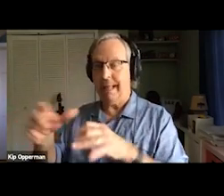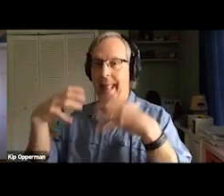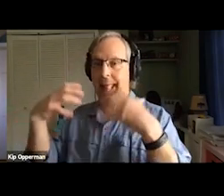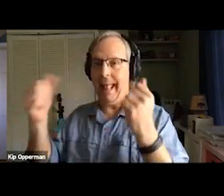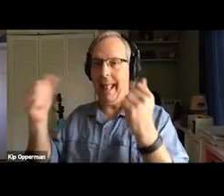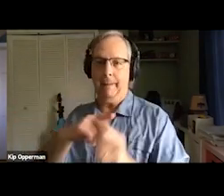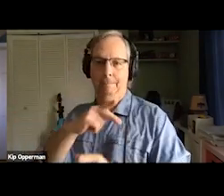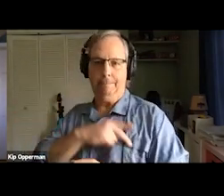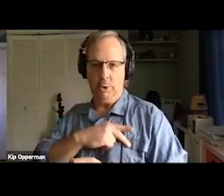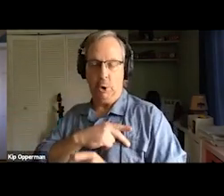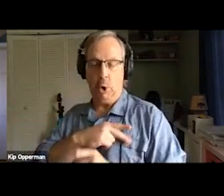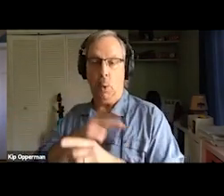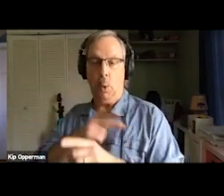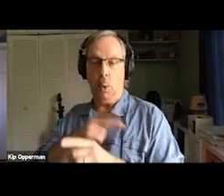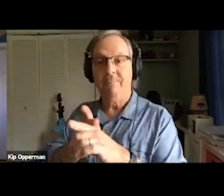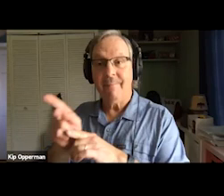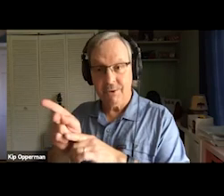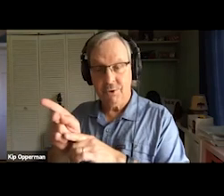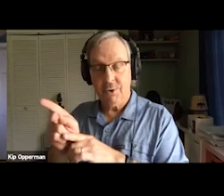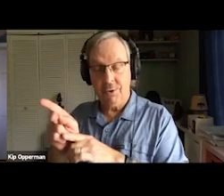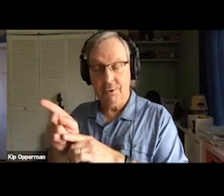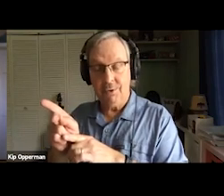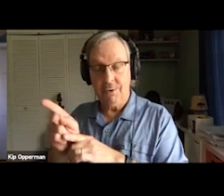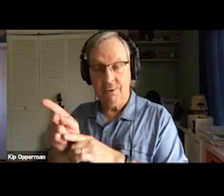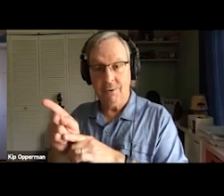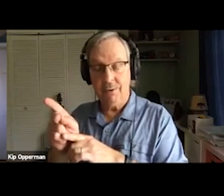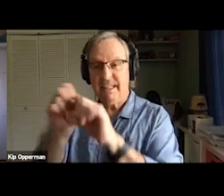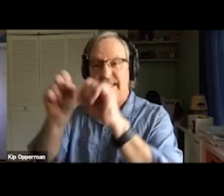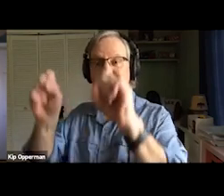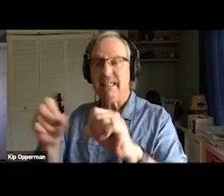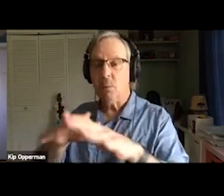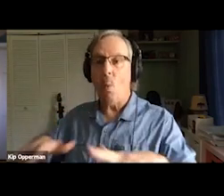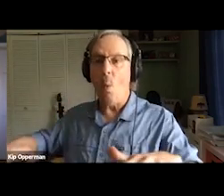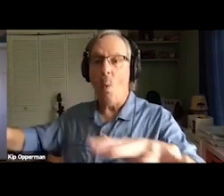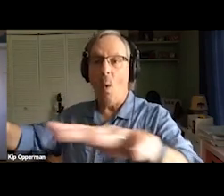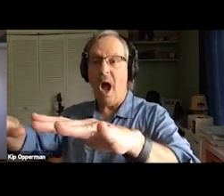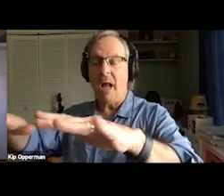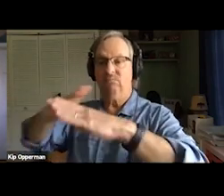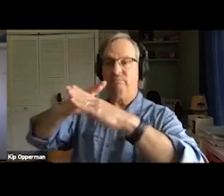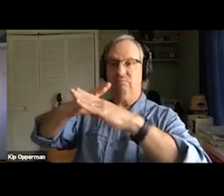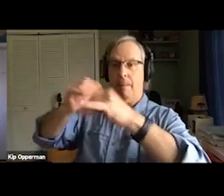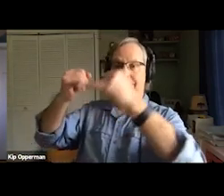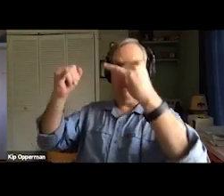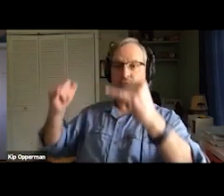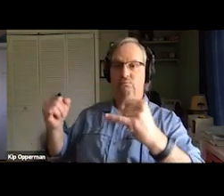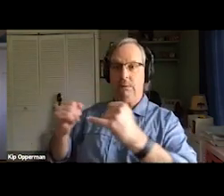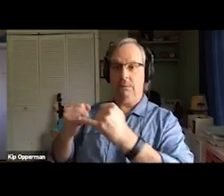tanto personales como profesionales y en todo el sistema es una forma de cuidarnos realmente.